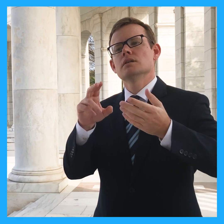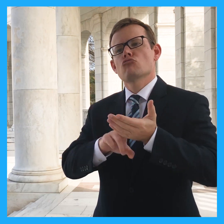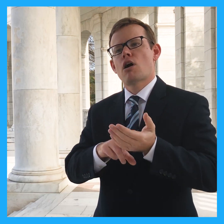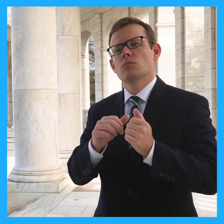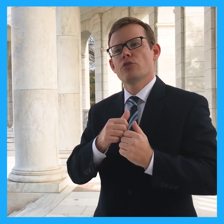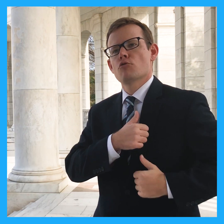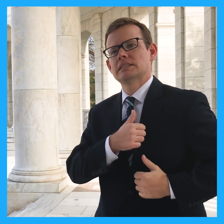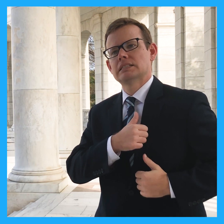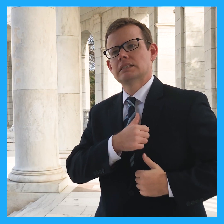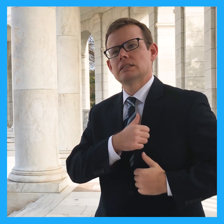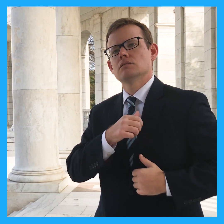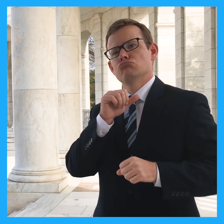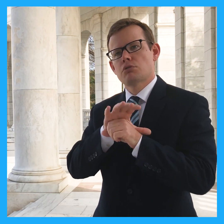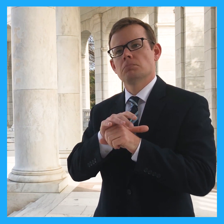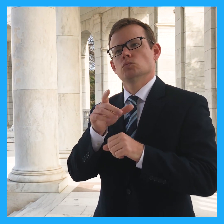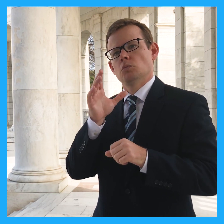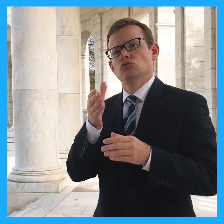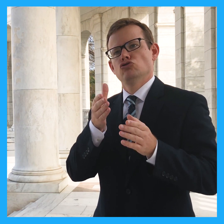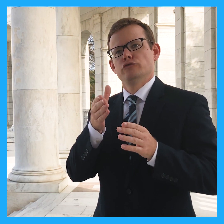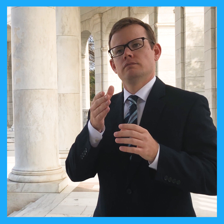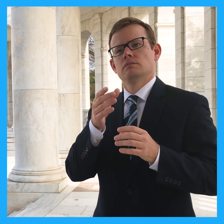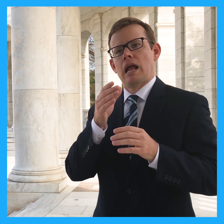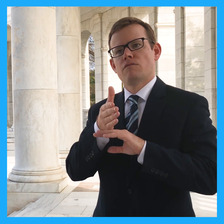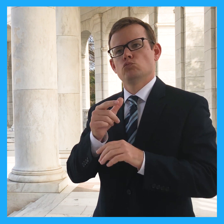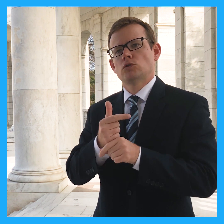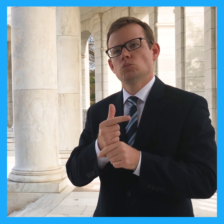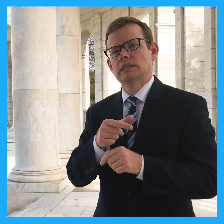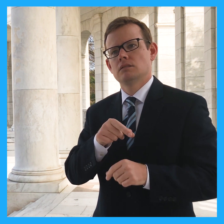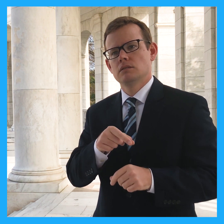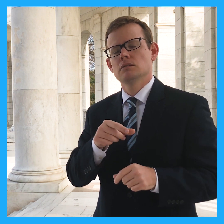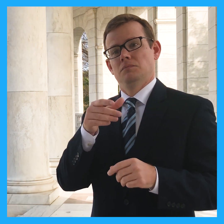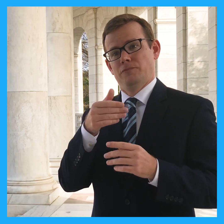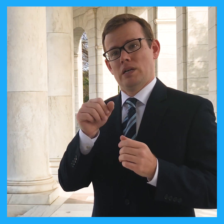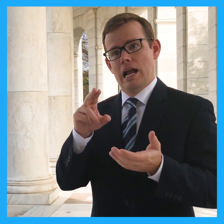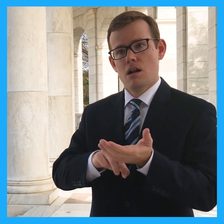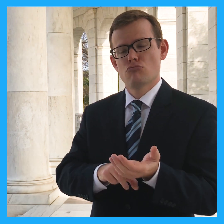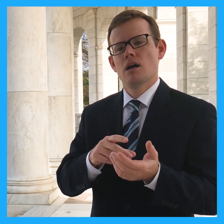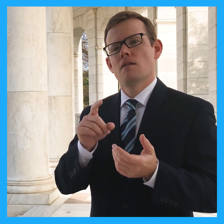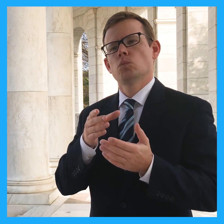ahí es cuando tienes que firmar un contrato con el Army prometiendo que serviras después de tu graduación. Sin embargo, antes de firmar ese contrato,